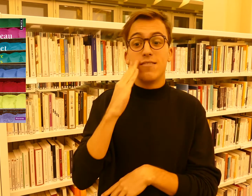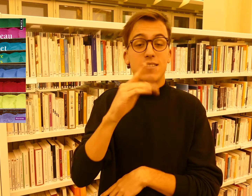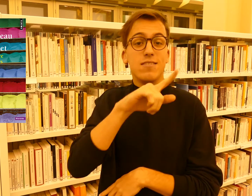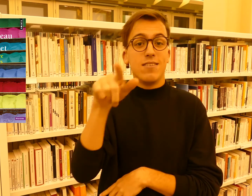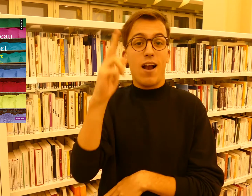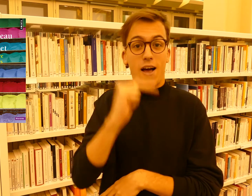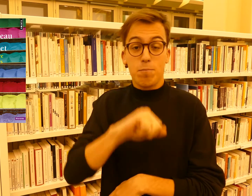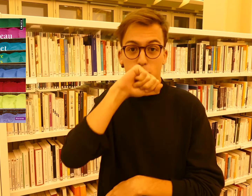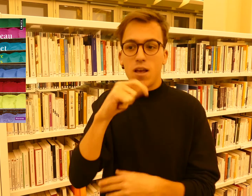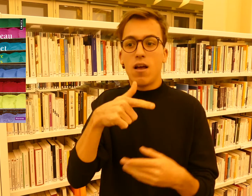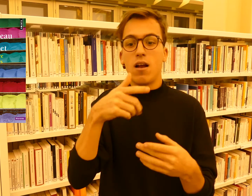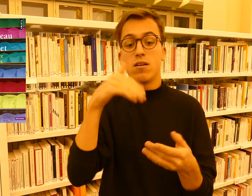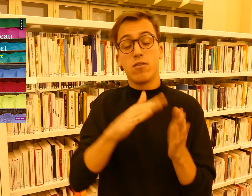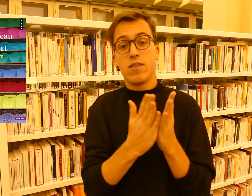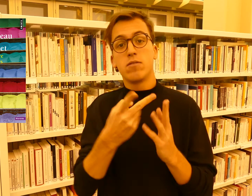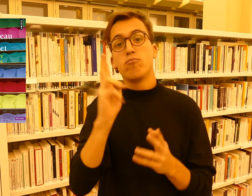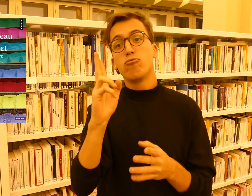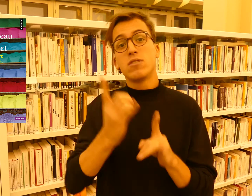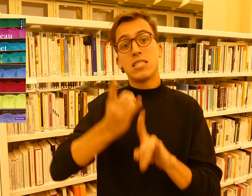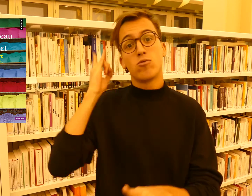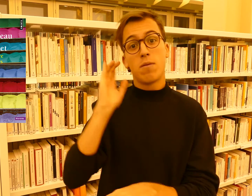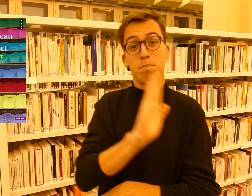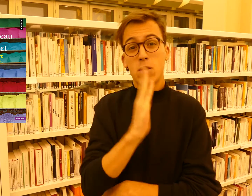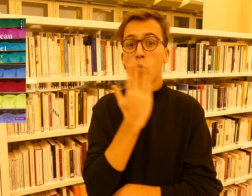Si vous aimez l'art, ce livre parle sur l'histoire des couleurs :